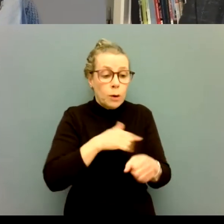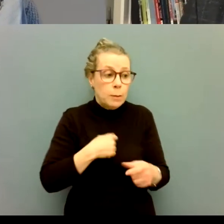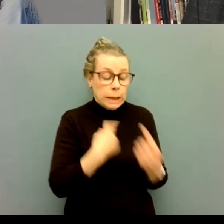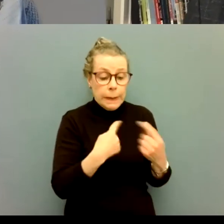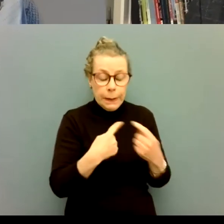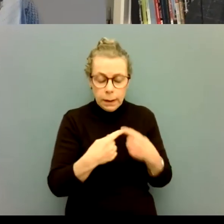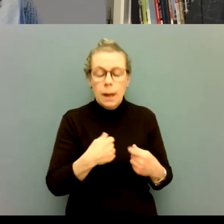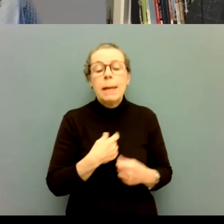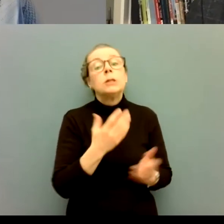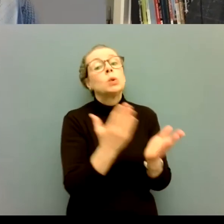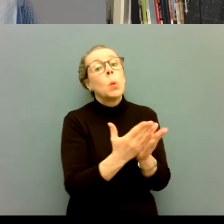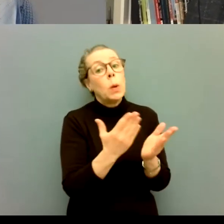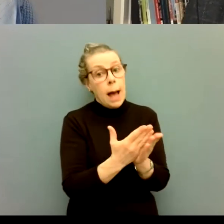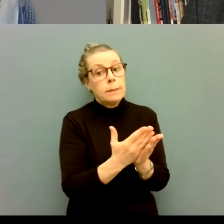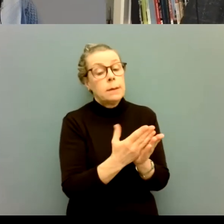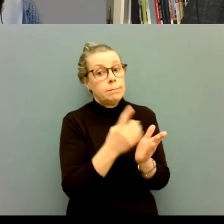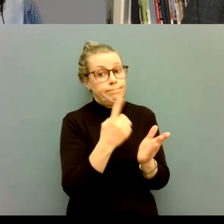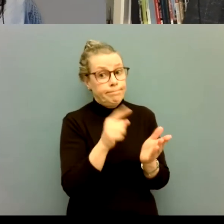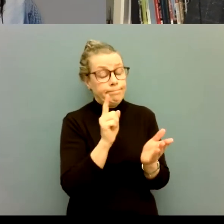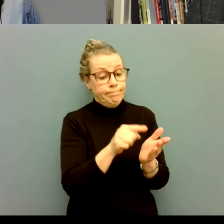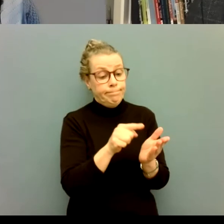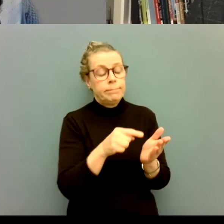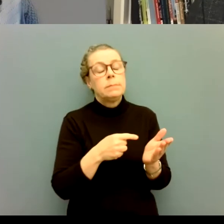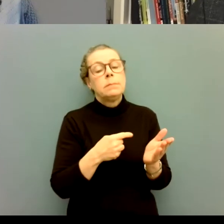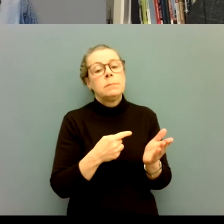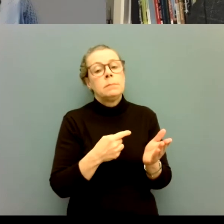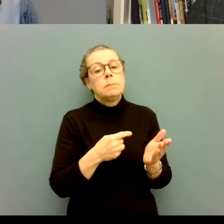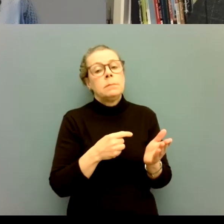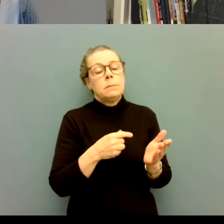Det är tyvärr ett område som drabbar elever med-